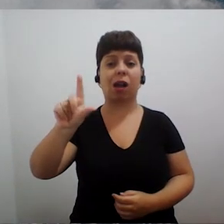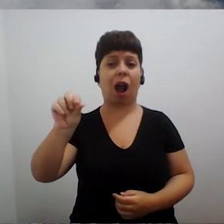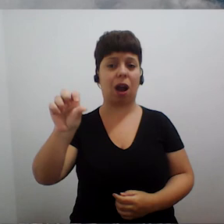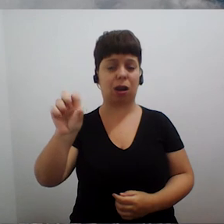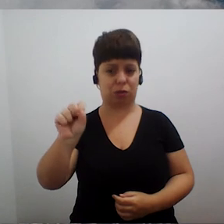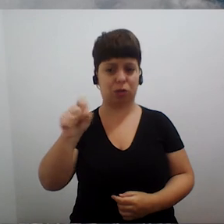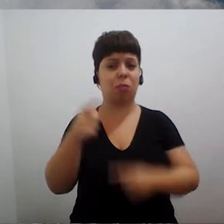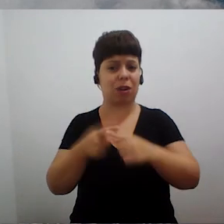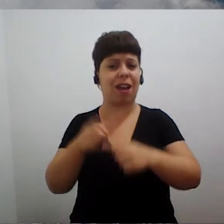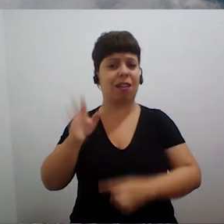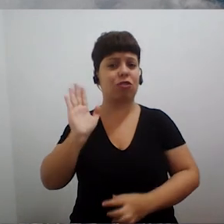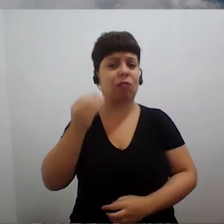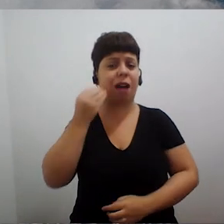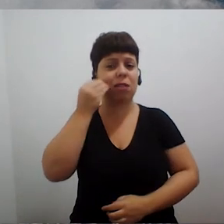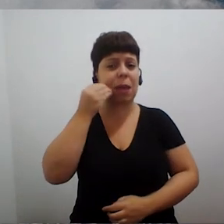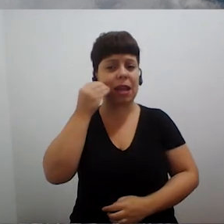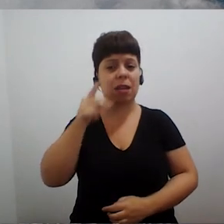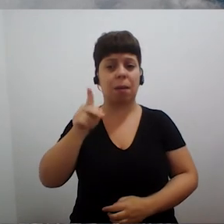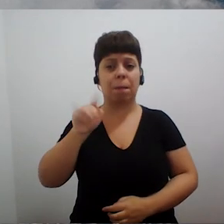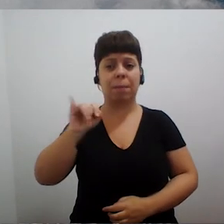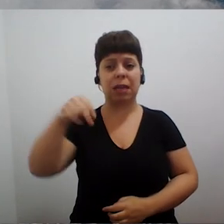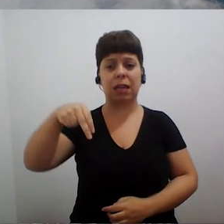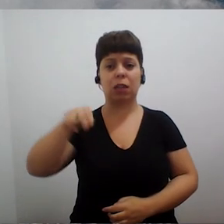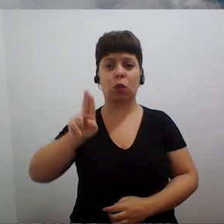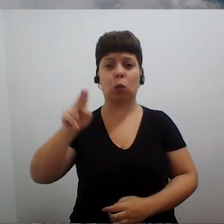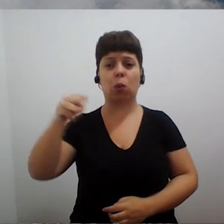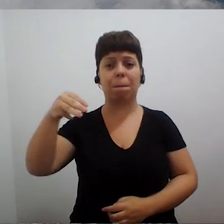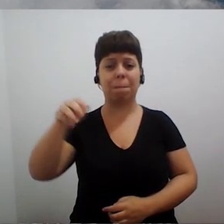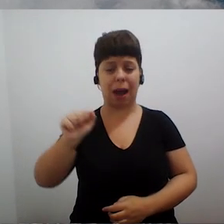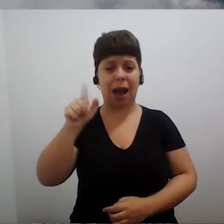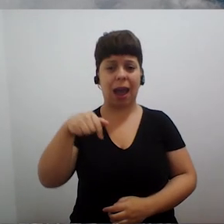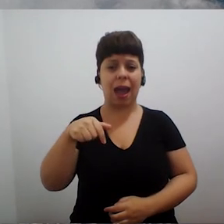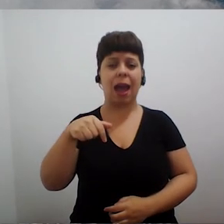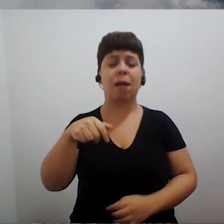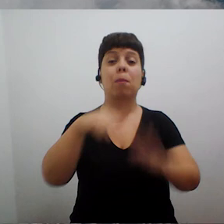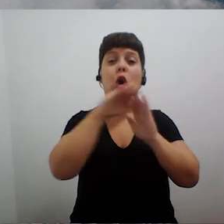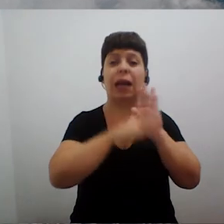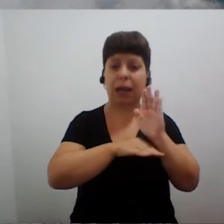que ele tem nesse movimento no PNUMA, o Programa Nacional das Nações Unidas